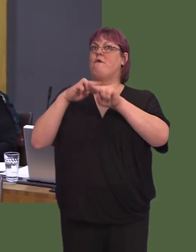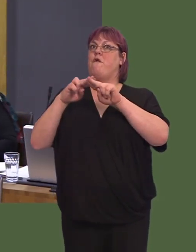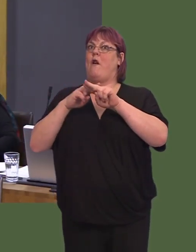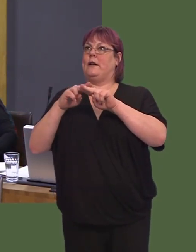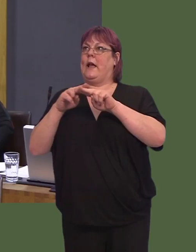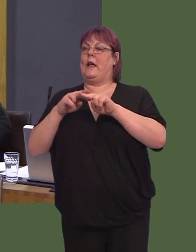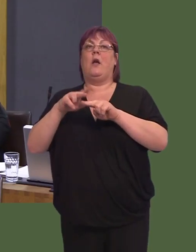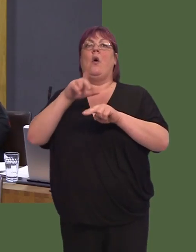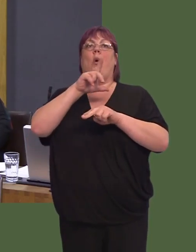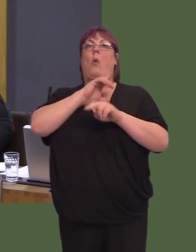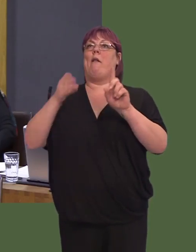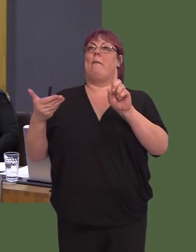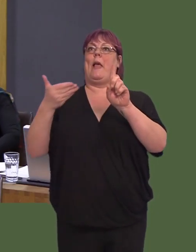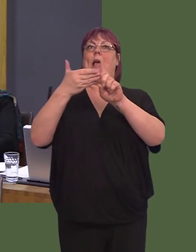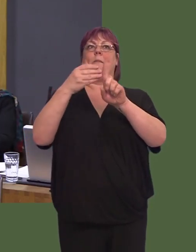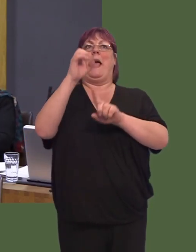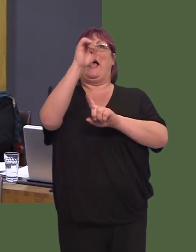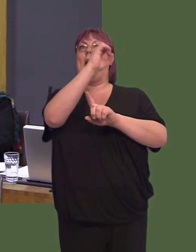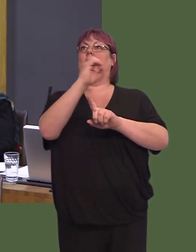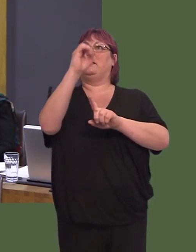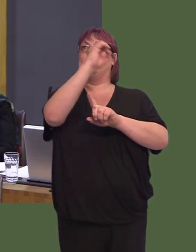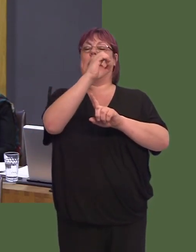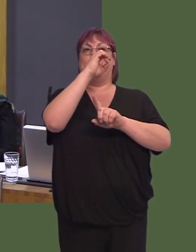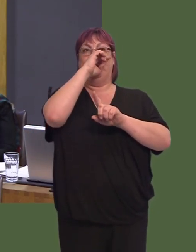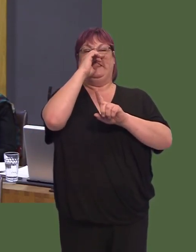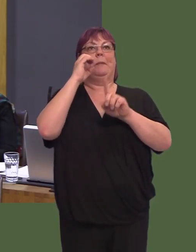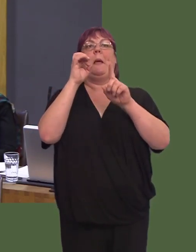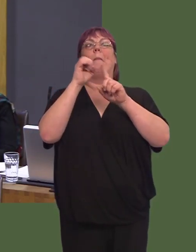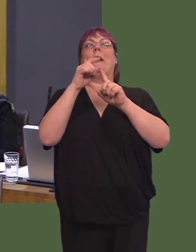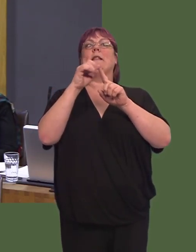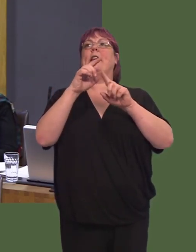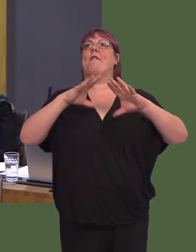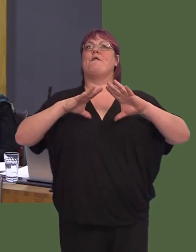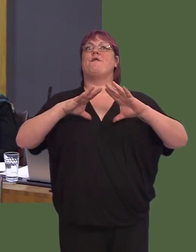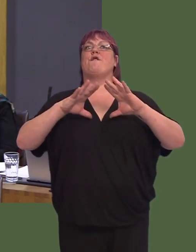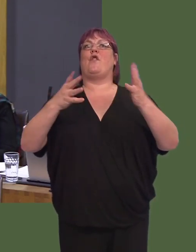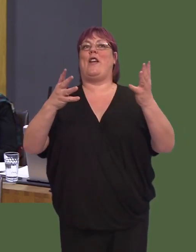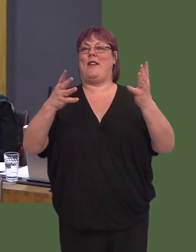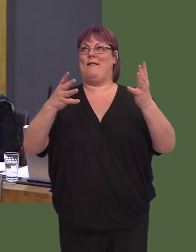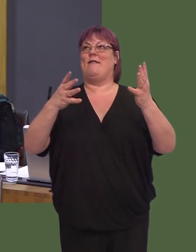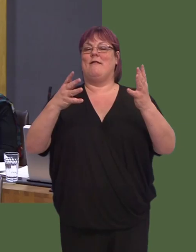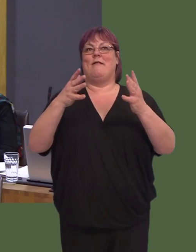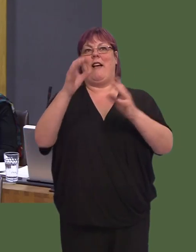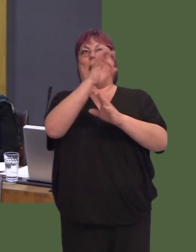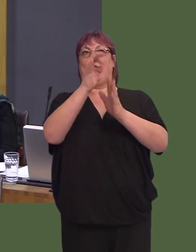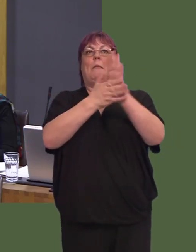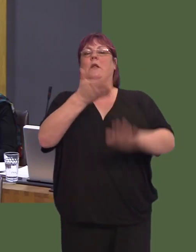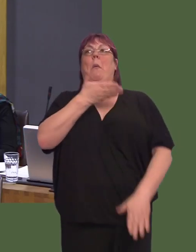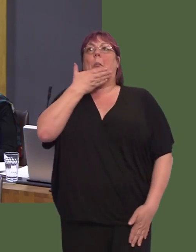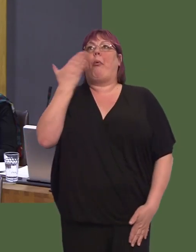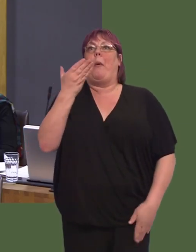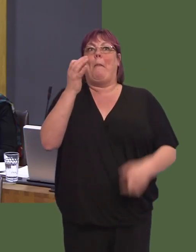Beth mae hynny'n ei wneud ydy apelio ar boblóbusnesau, unigolion a chynghorauói roi'r gorau i ddefnyddio plastig mewn sawl maes.